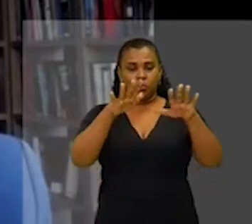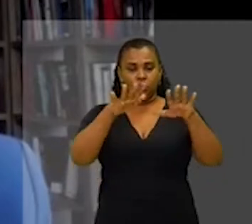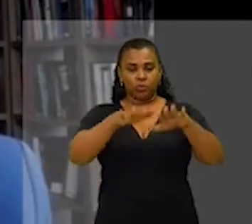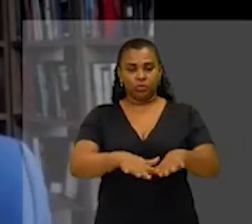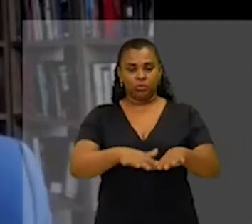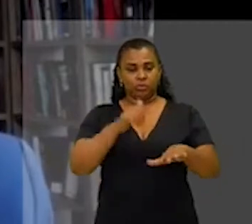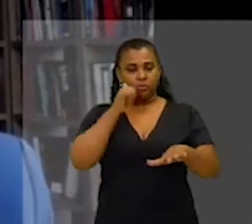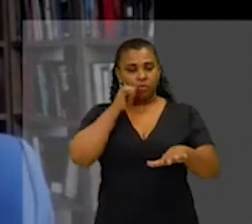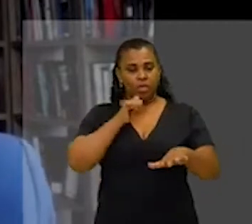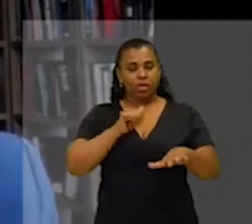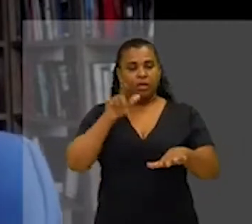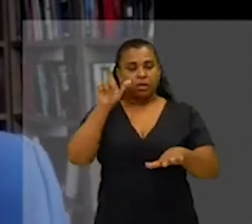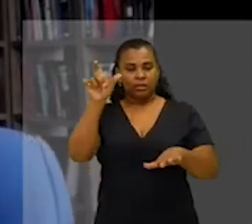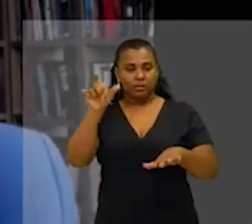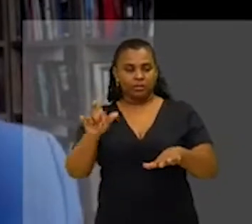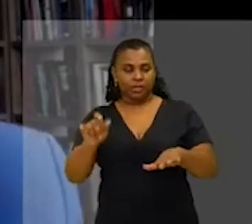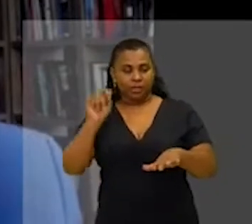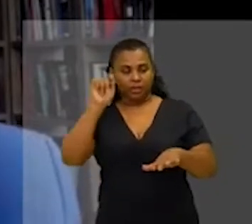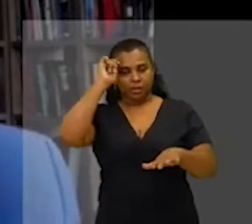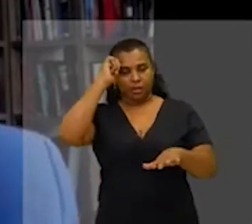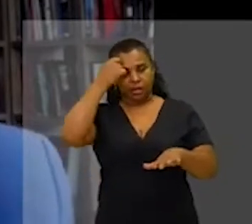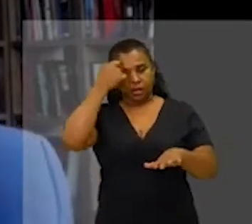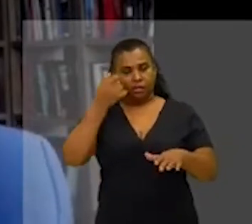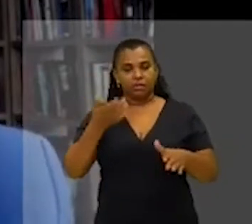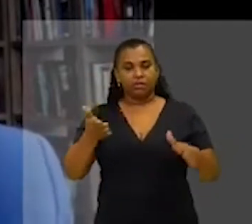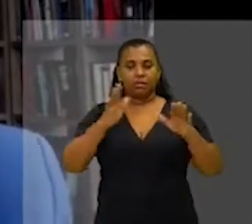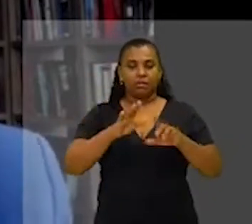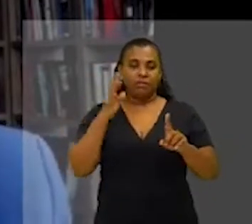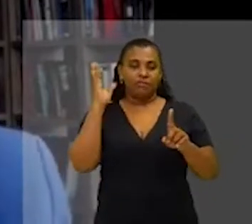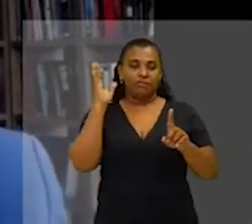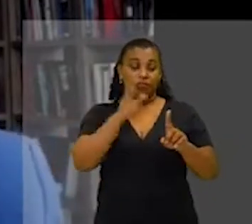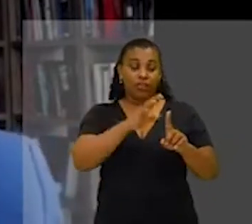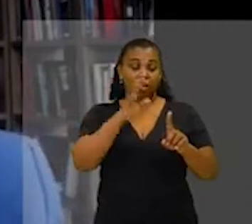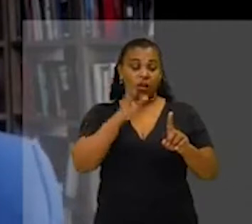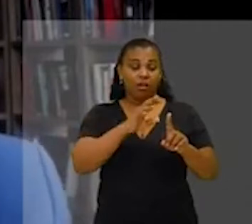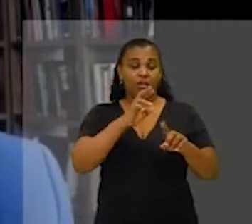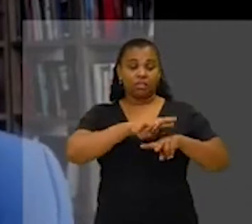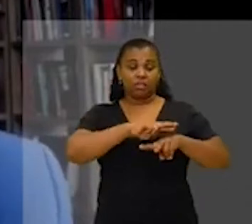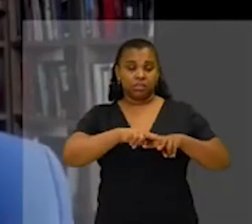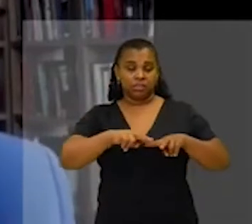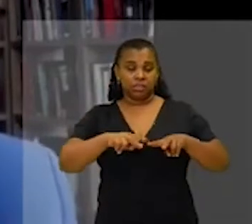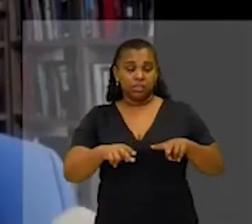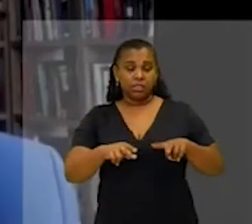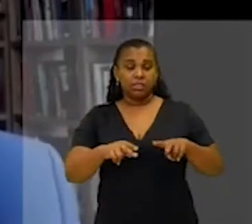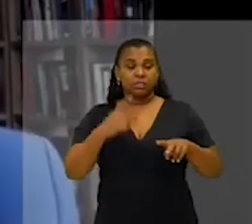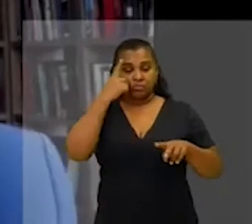pessoas negras de Combate à violência política de gênero de inclusão de pessoas do coletivo